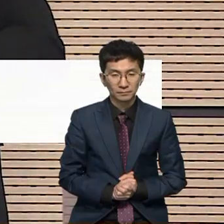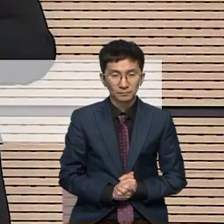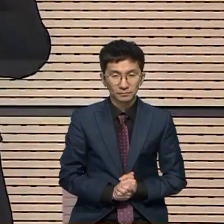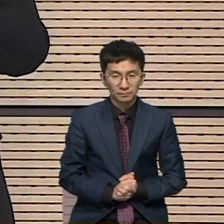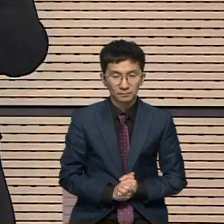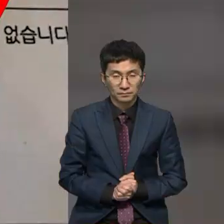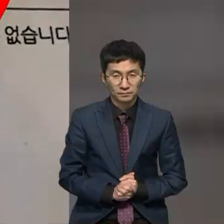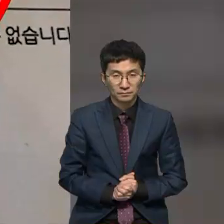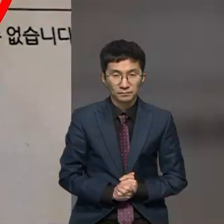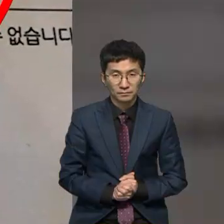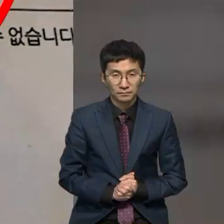(기자) 오늘 오후 6시.